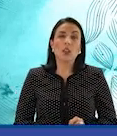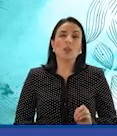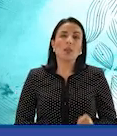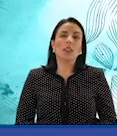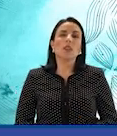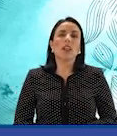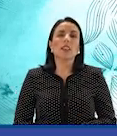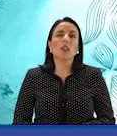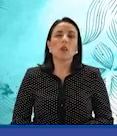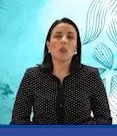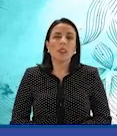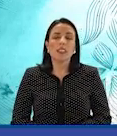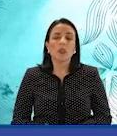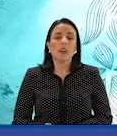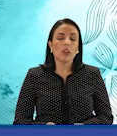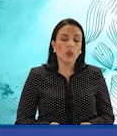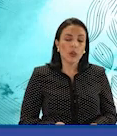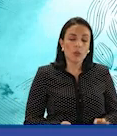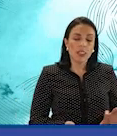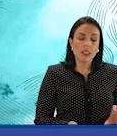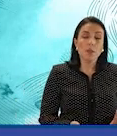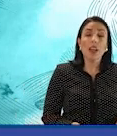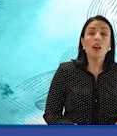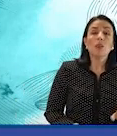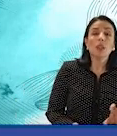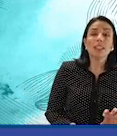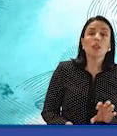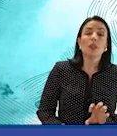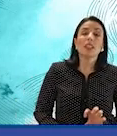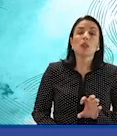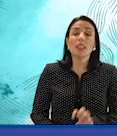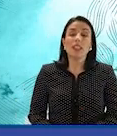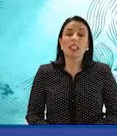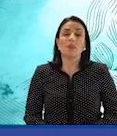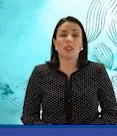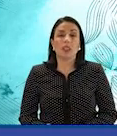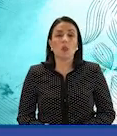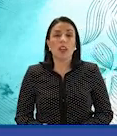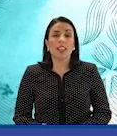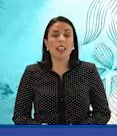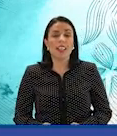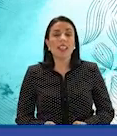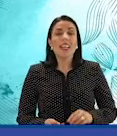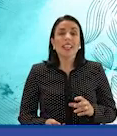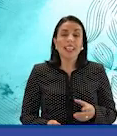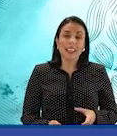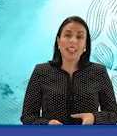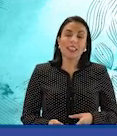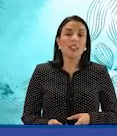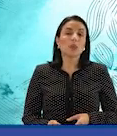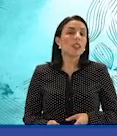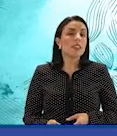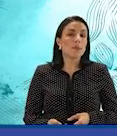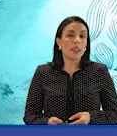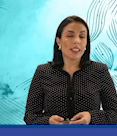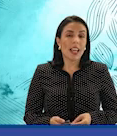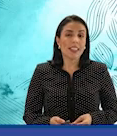incumplimiento del artículo 99 del Código Municipal, porque también es una de las particularidades que tienen las municipalidades.